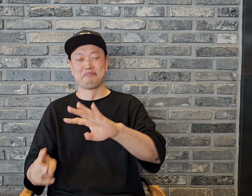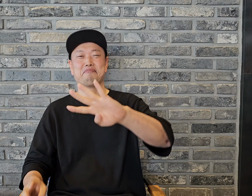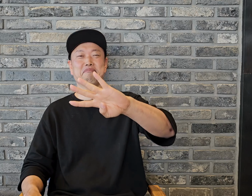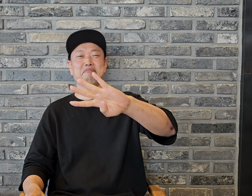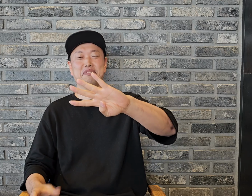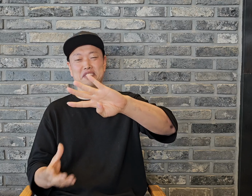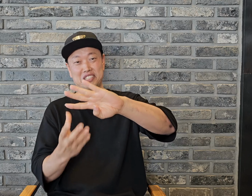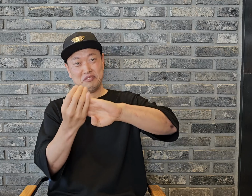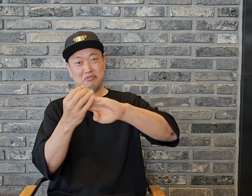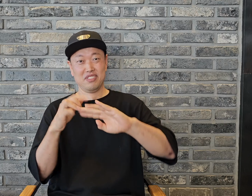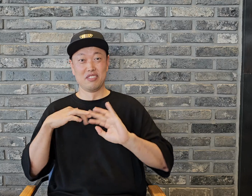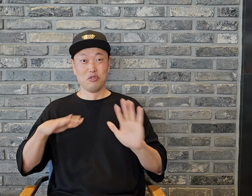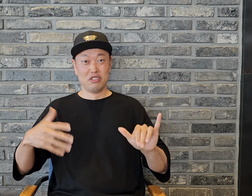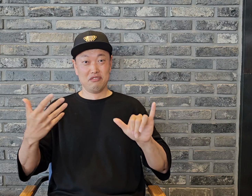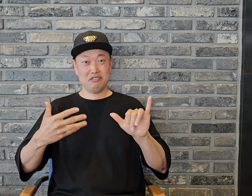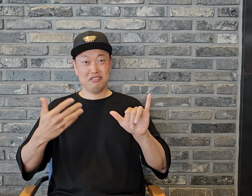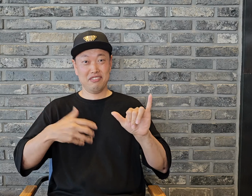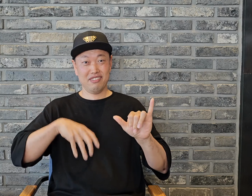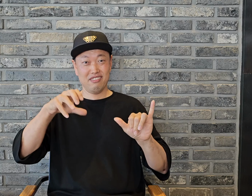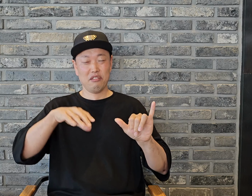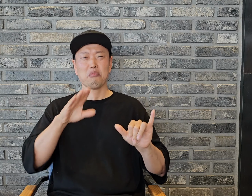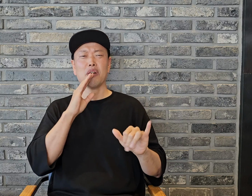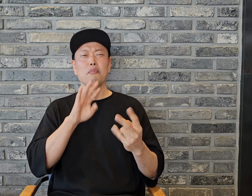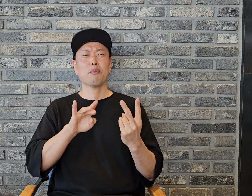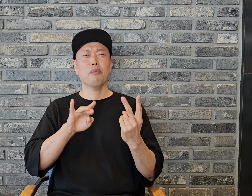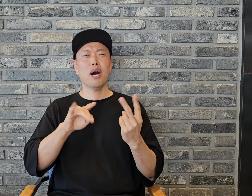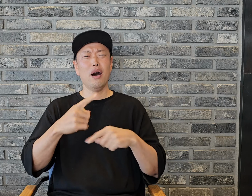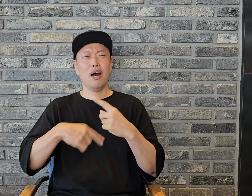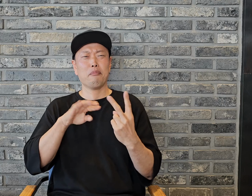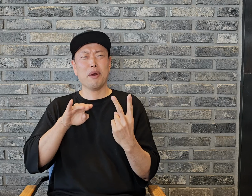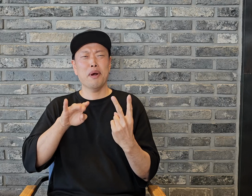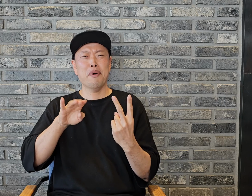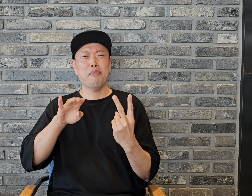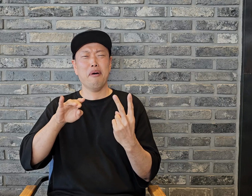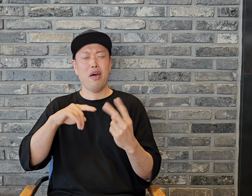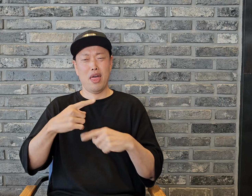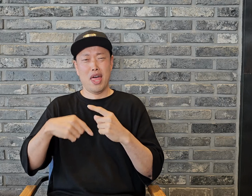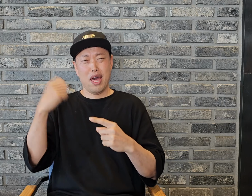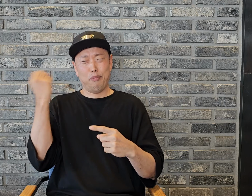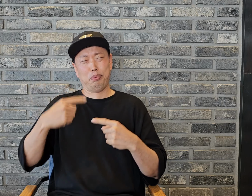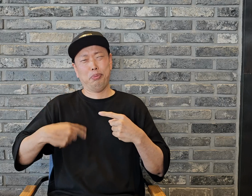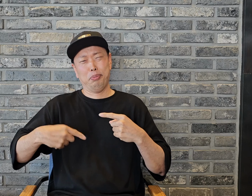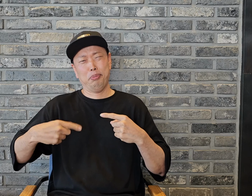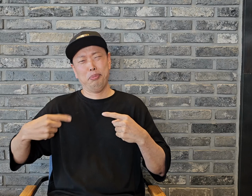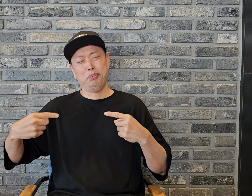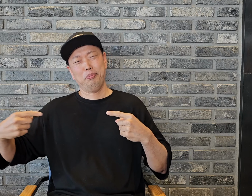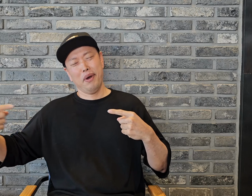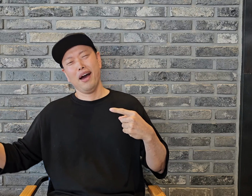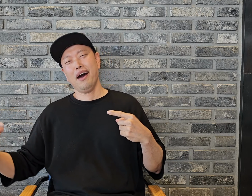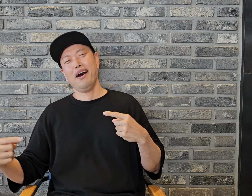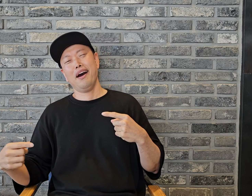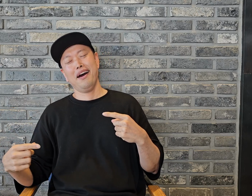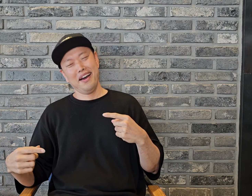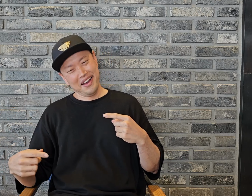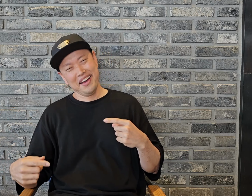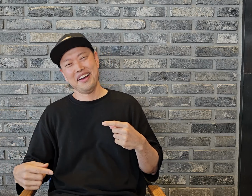이렇게 크게 4가지 의미가 담겨 있습니다 게다가 제 유튜브 방송은 2배속으로 송출하는데요 정말 빠르게 진행하고 있어요 (진짜 빠름,,, 리얼)